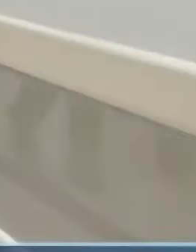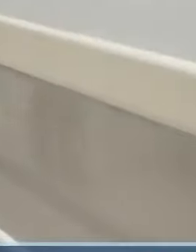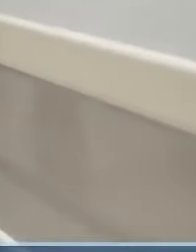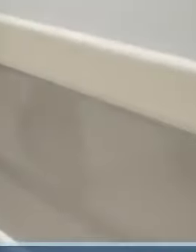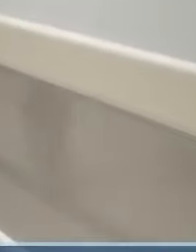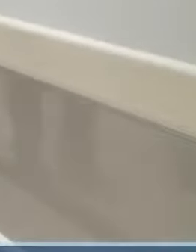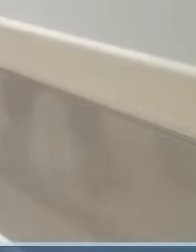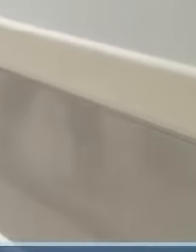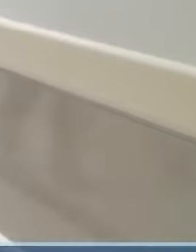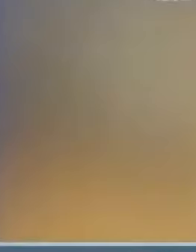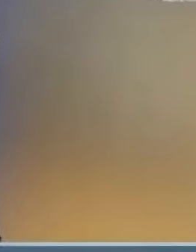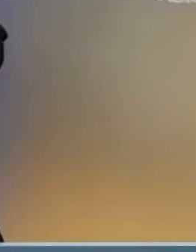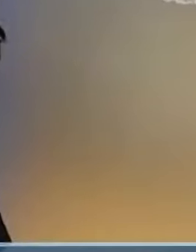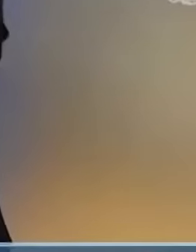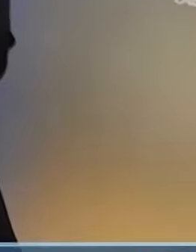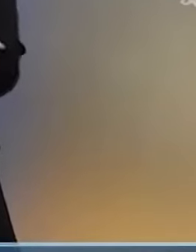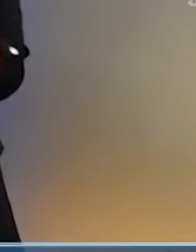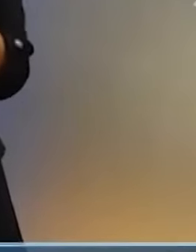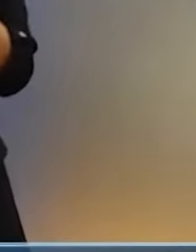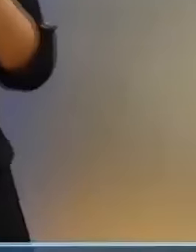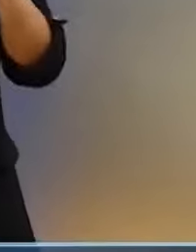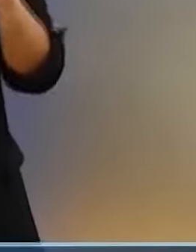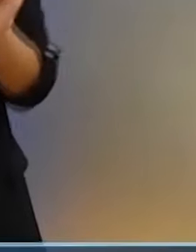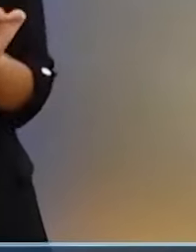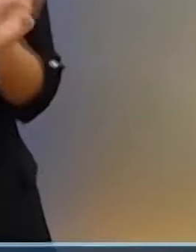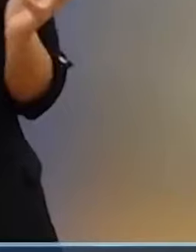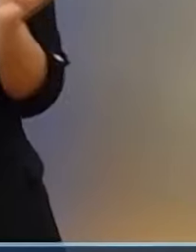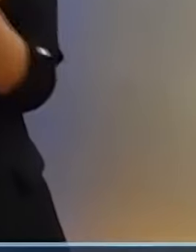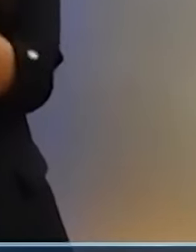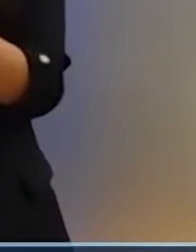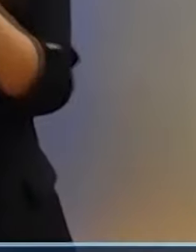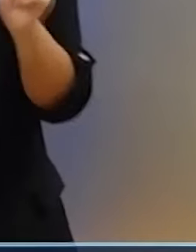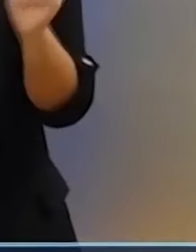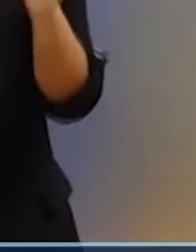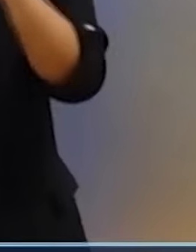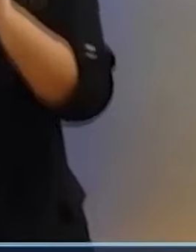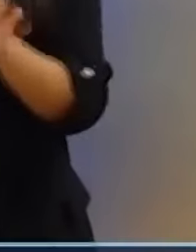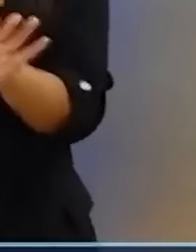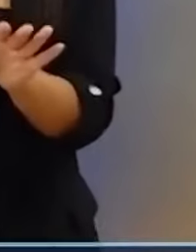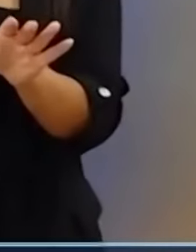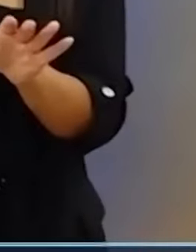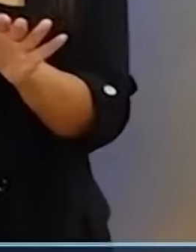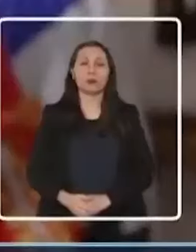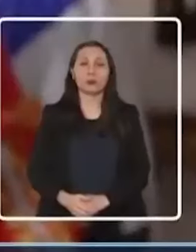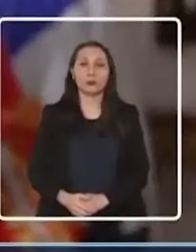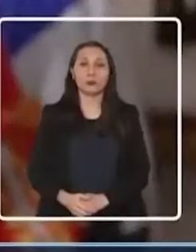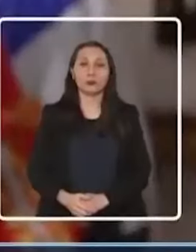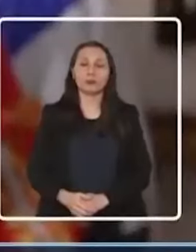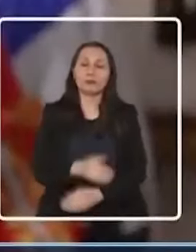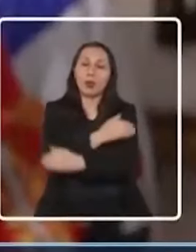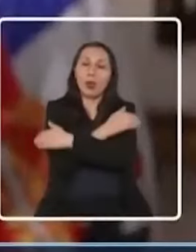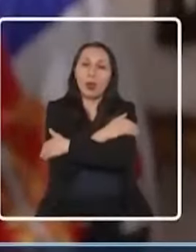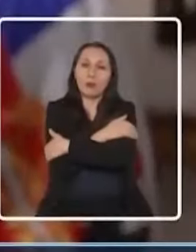PINERA YO CREO QUE EL EXPRESIDENTE SEBASTIAN PINERA HABIA MUERTO EN UN ACCIDENTE DE HECOPTERO HELICOPTERO.